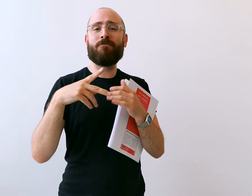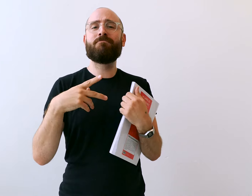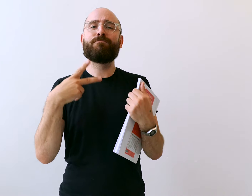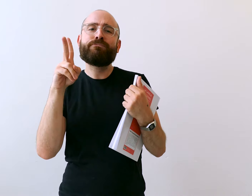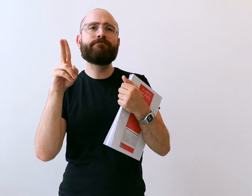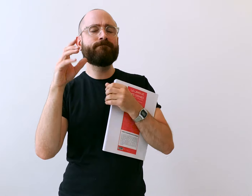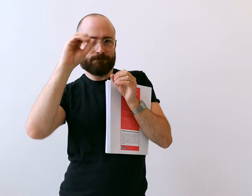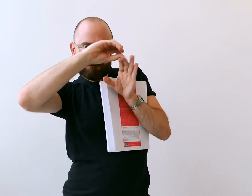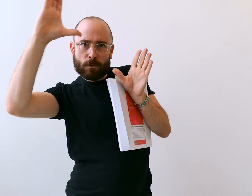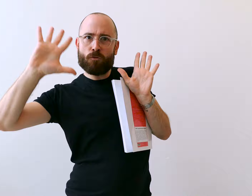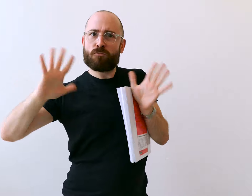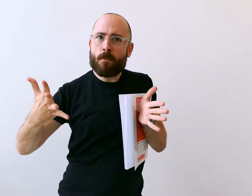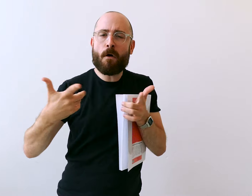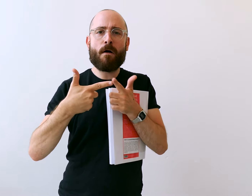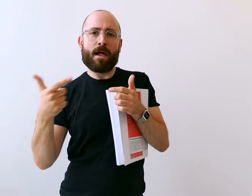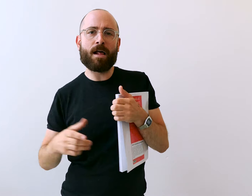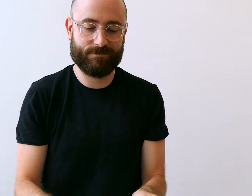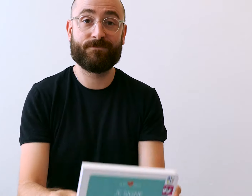il s'adresse principalement aux débutants pour développer leur pensée visuelle.